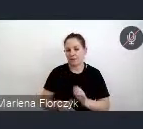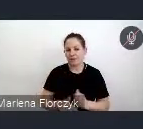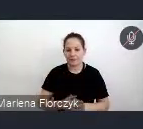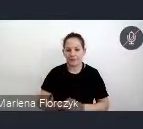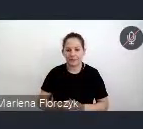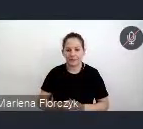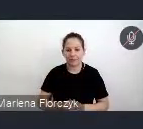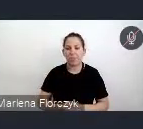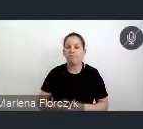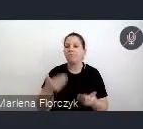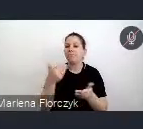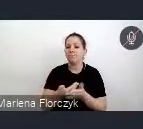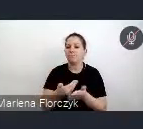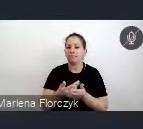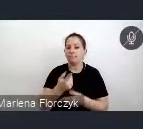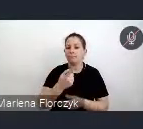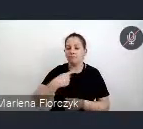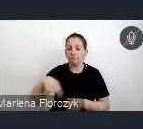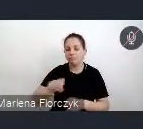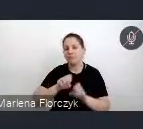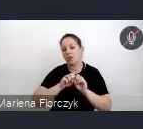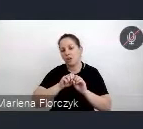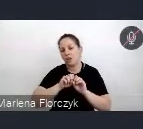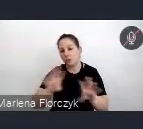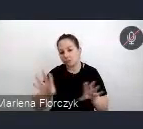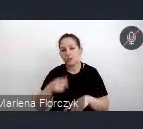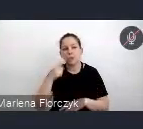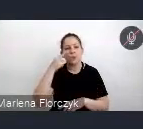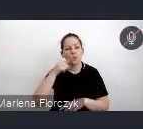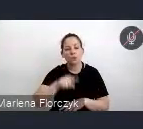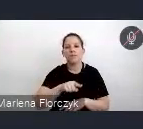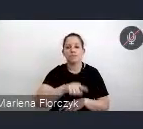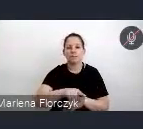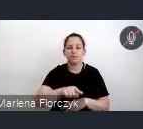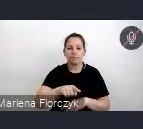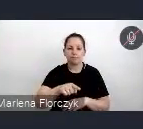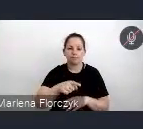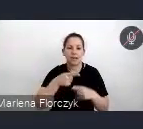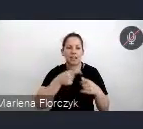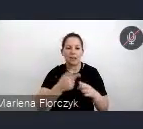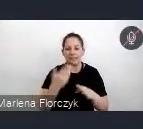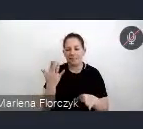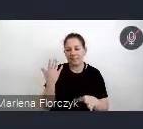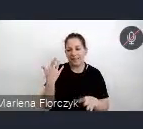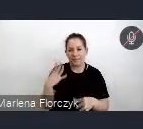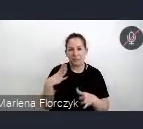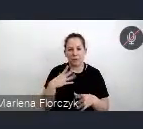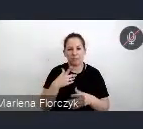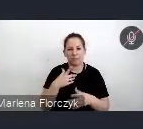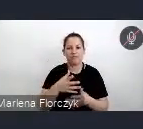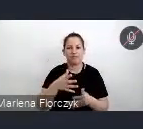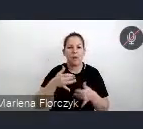Dlatego oczywiście zauważamy, że trendy jeszcze do niedawna były zabetonowywania miast,